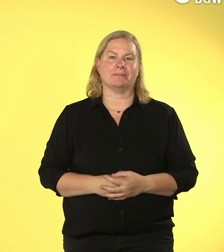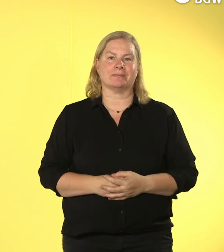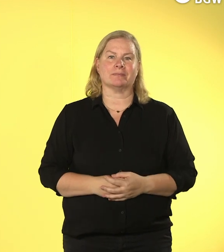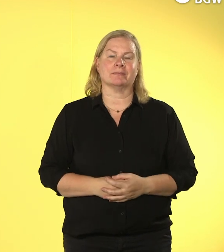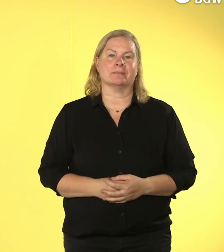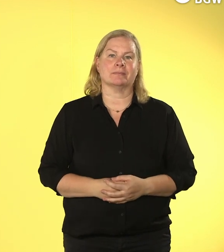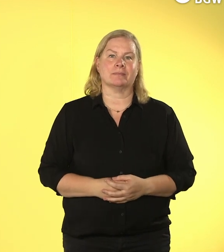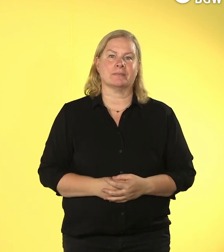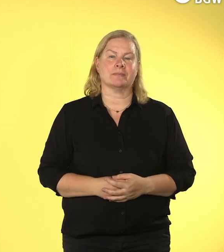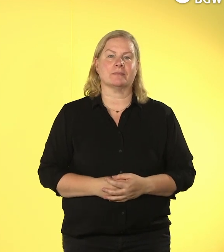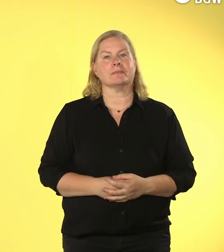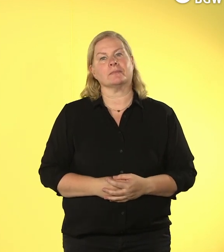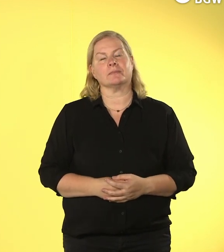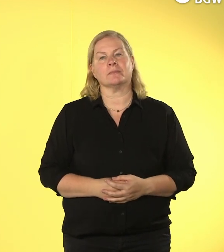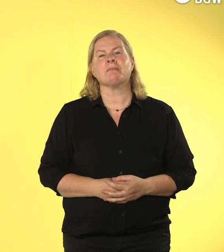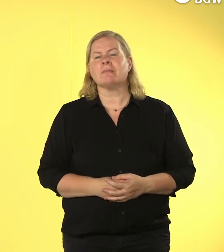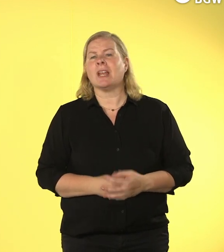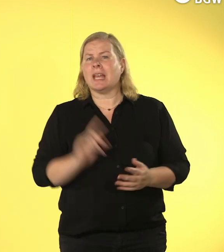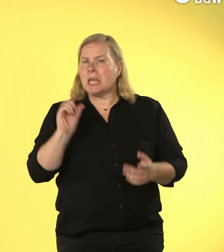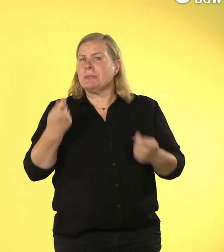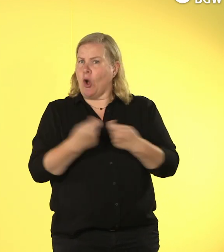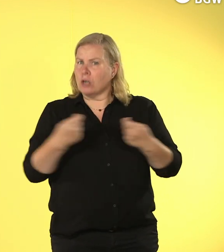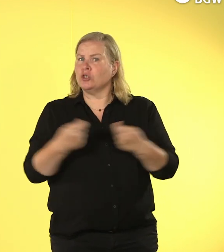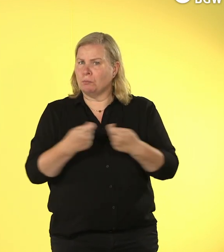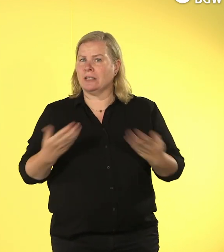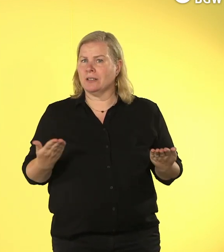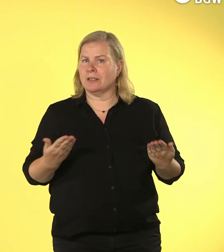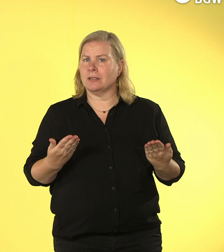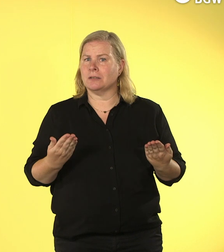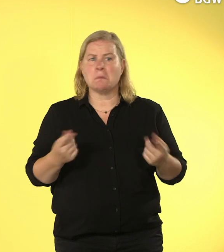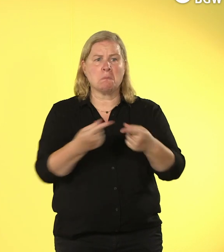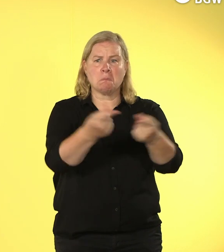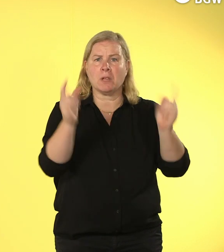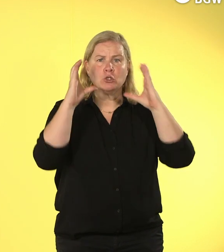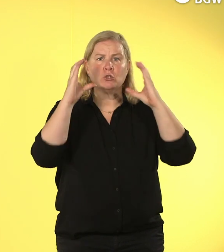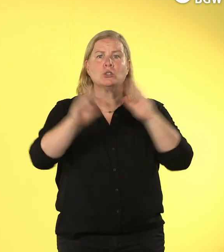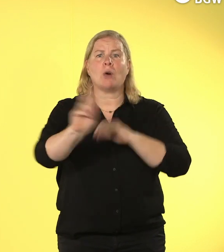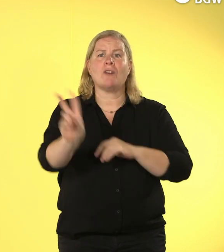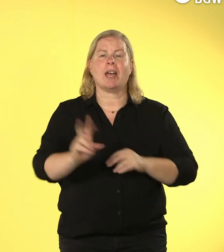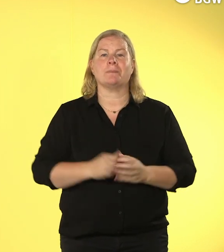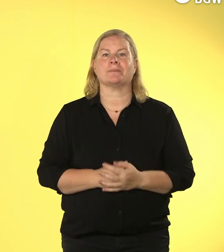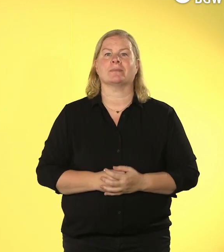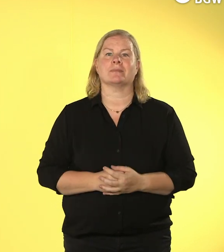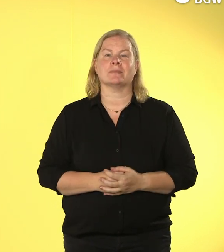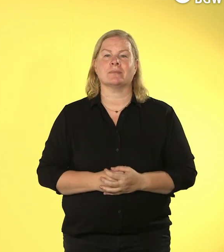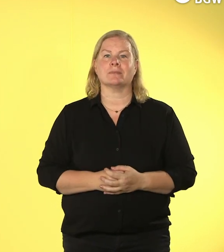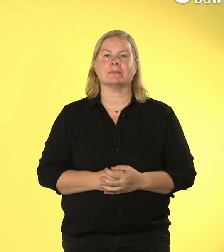Ich bin gespannt, wer unser Publikum ist. Wir haben es aufgeteilt in vier Bereiche: